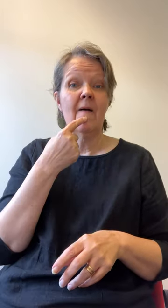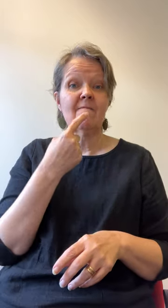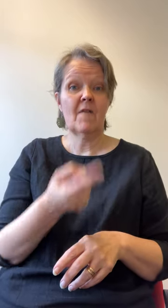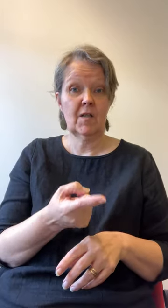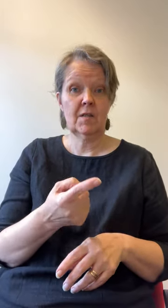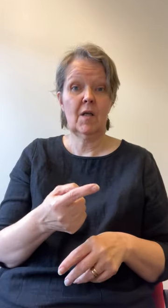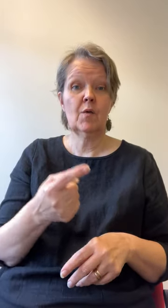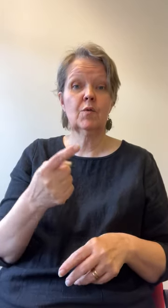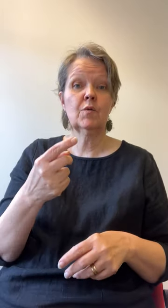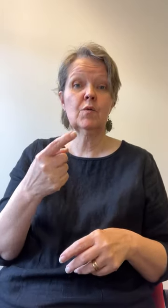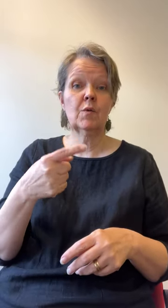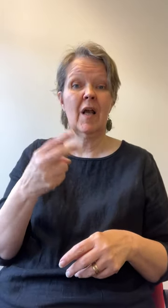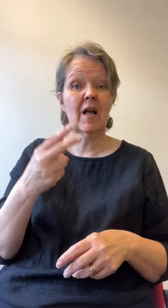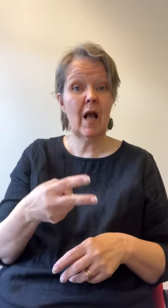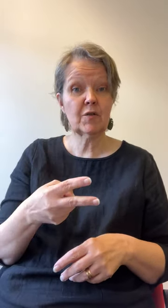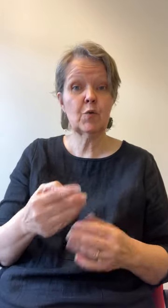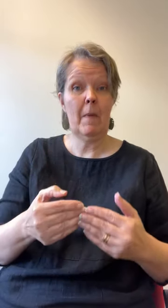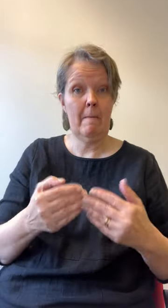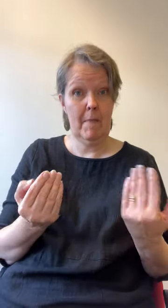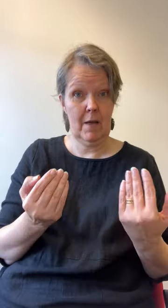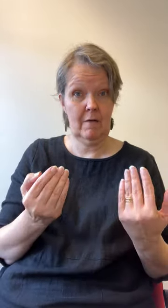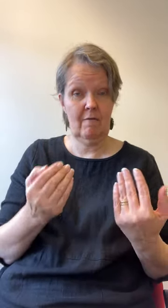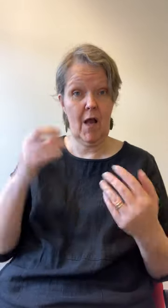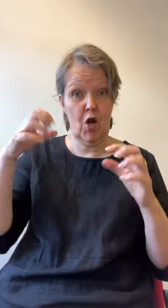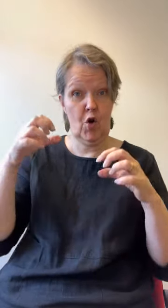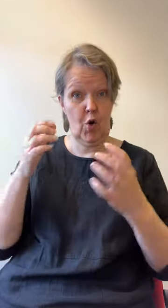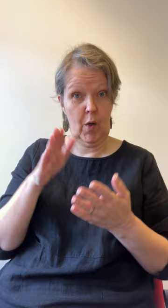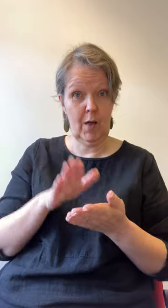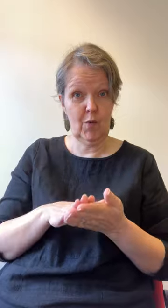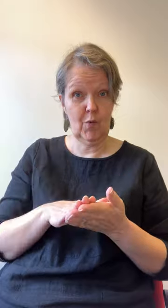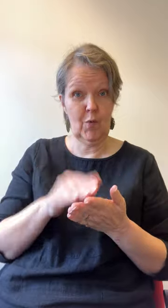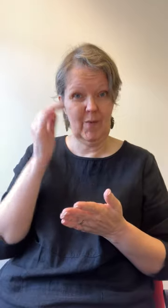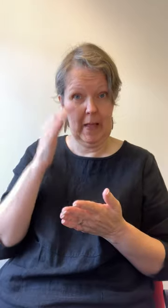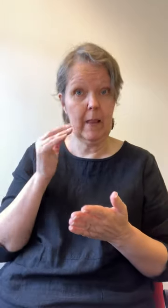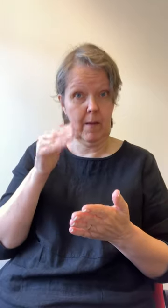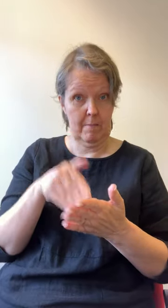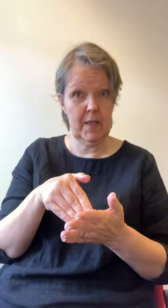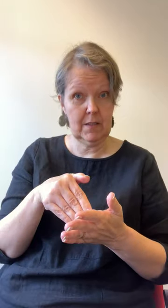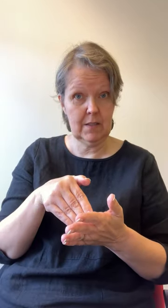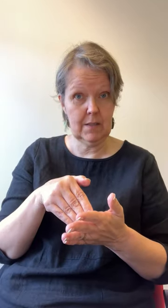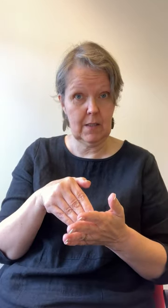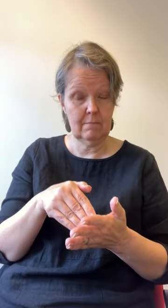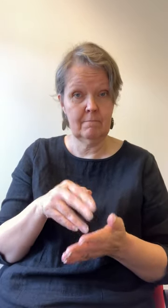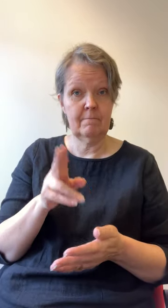Lähetäthän vastauksesi su 20.10. iltaan mennessä, -